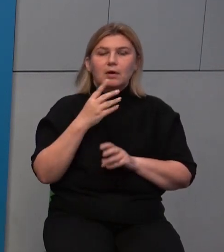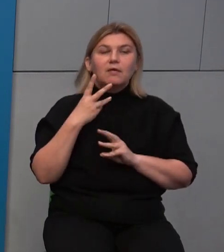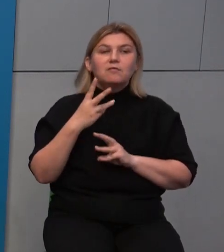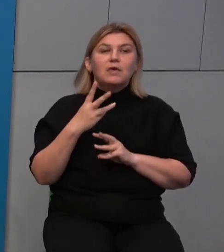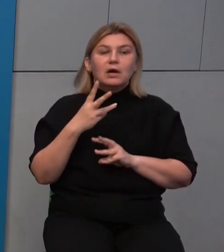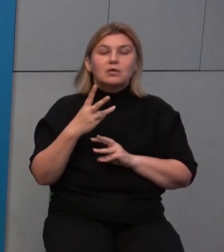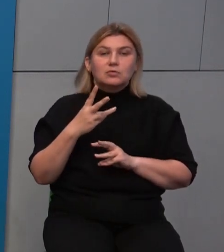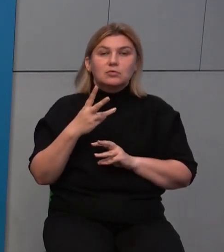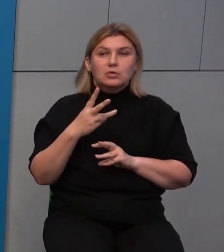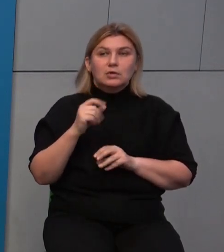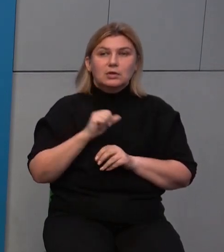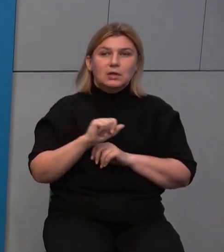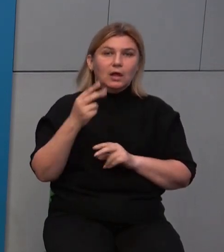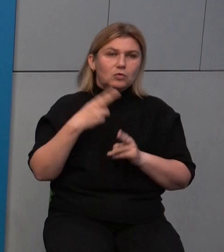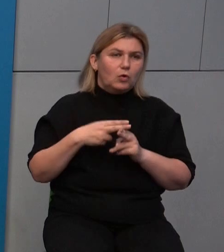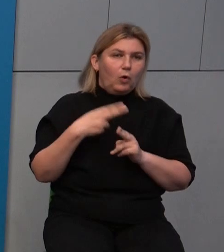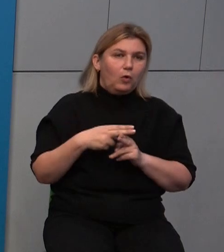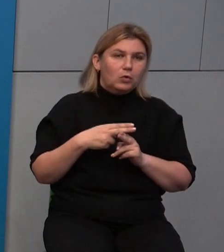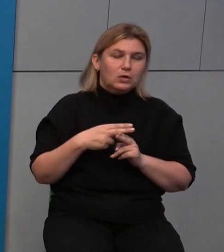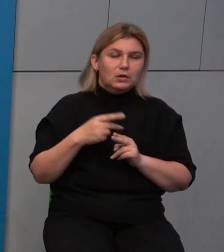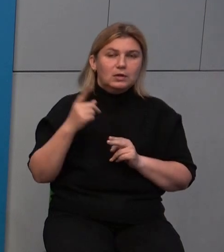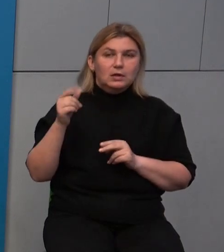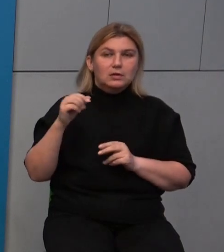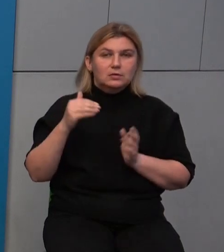jest śmiertelnie chory i tylko trzeba trochę poczekać.